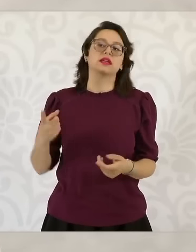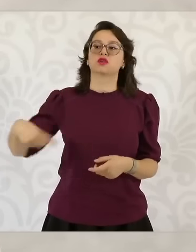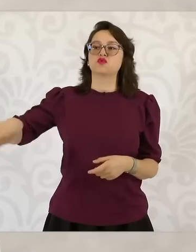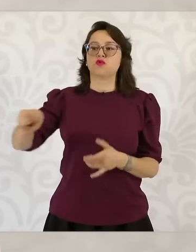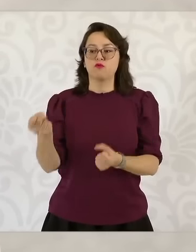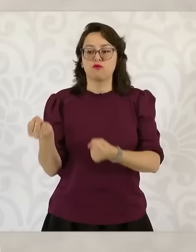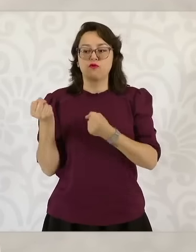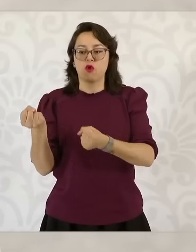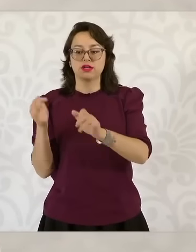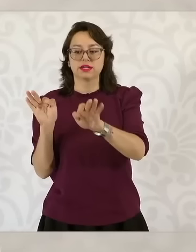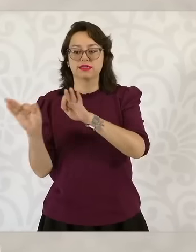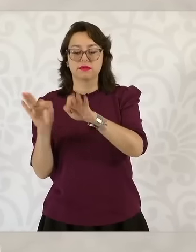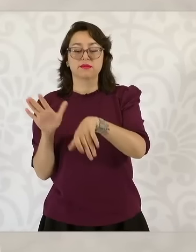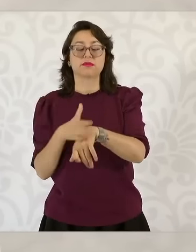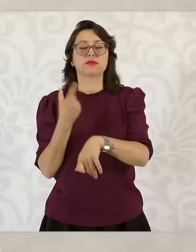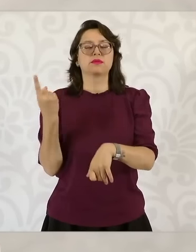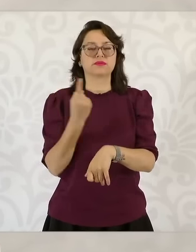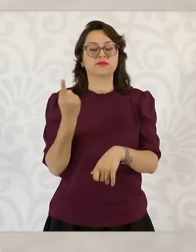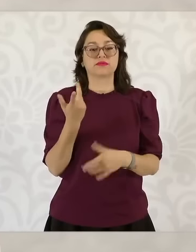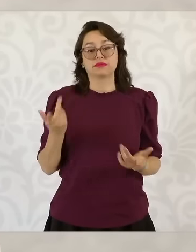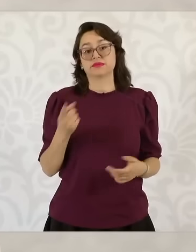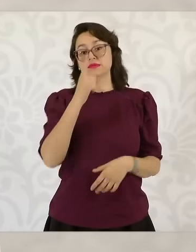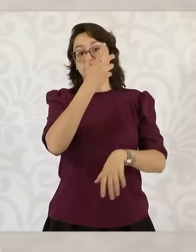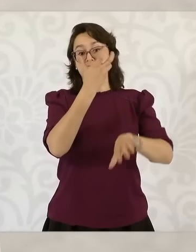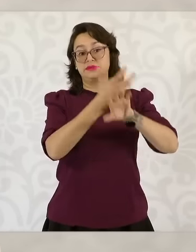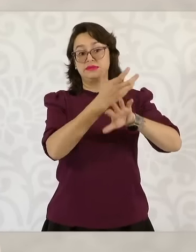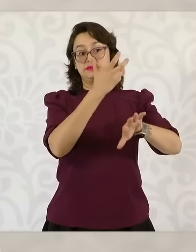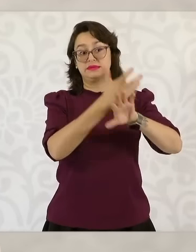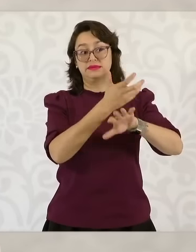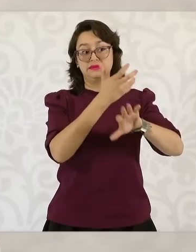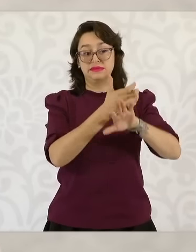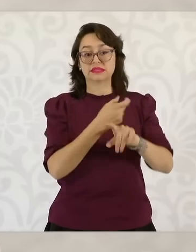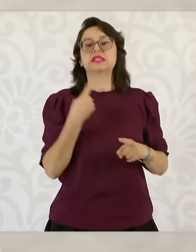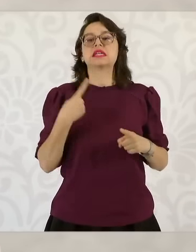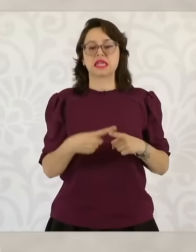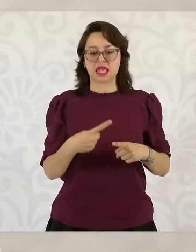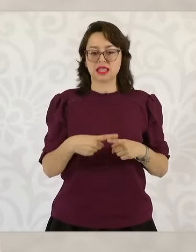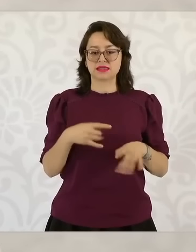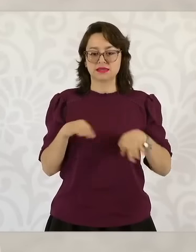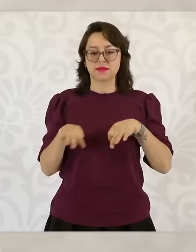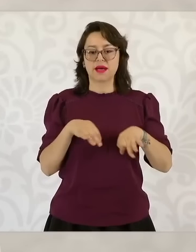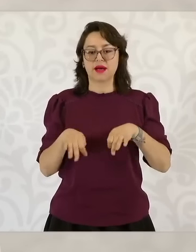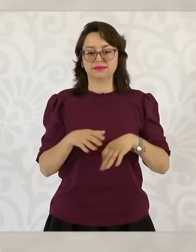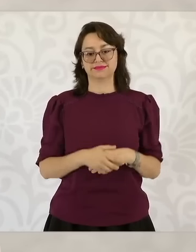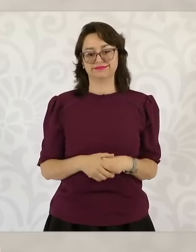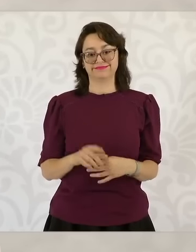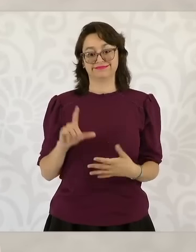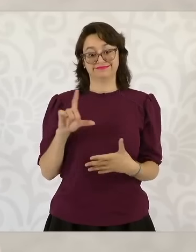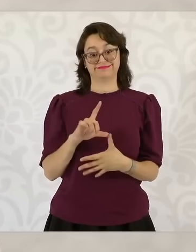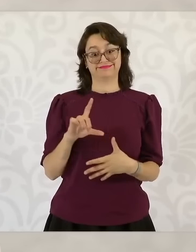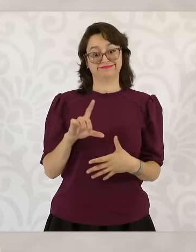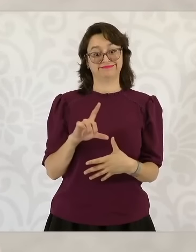estados unidos está empoderizada y manejada por los latinos especialmente los mexicanos